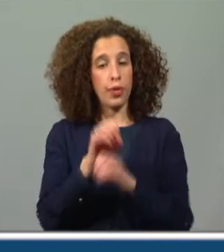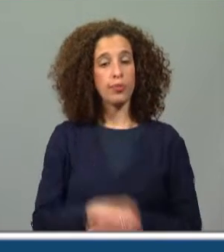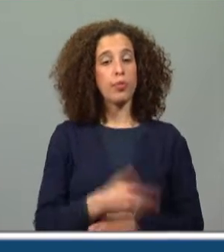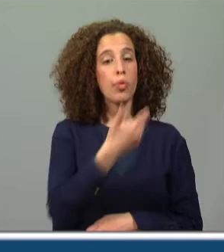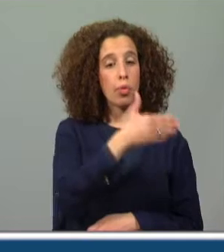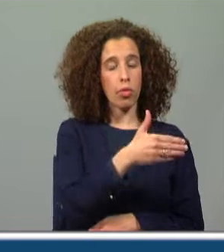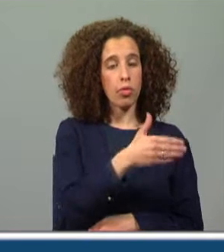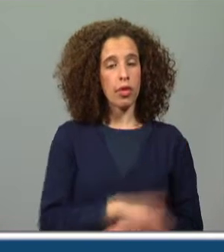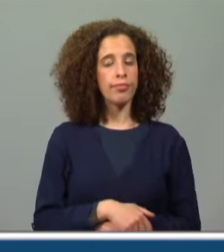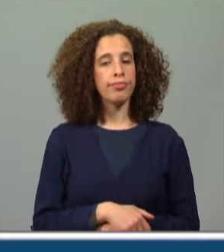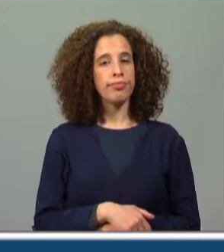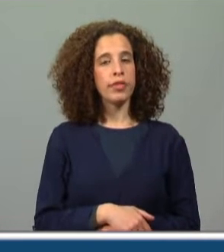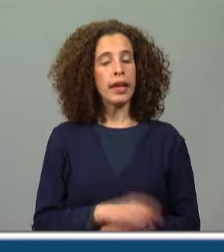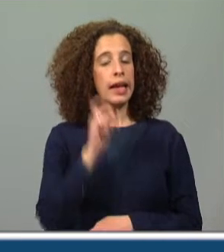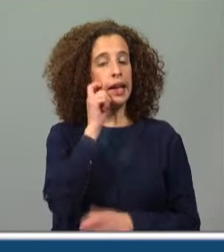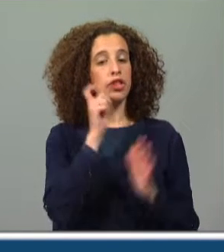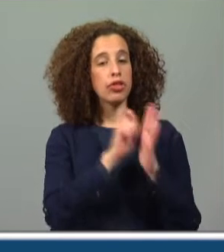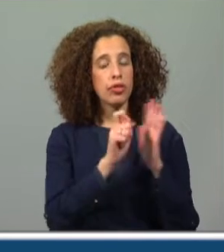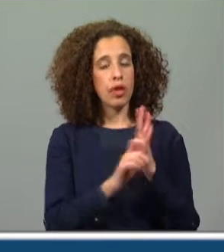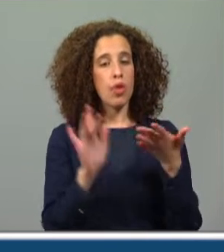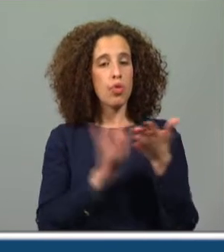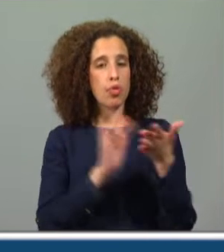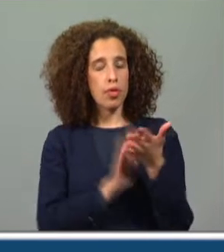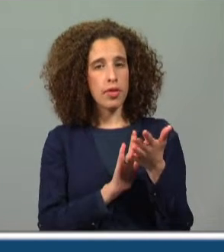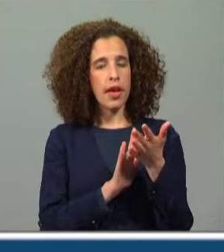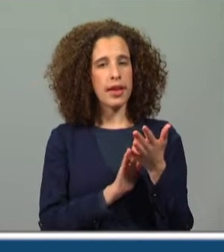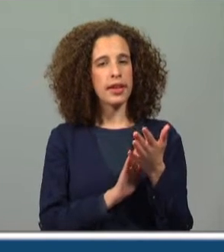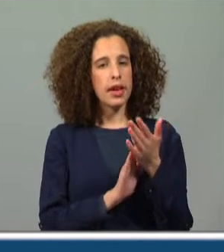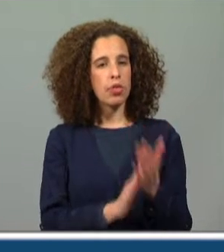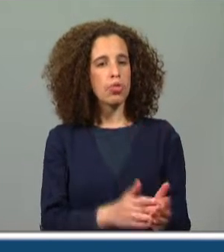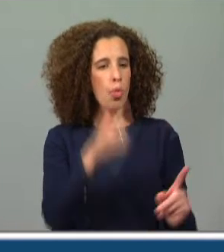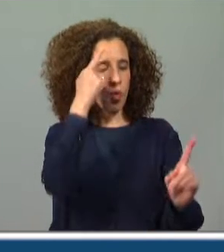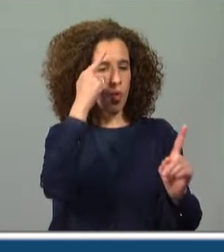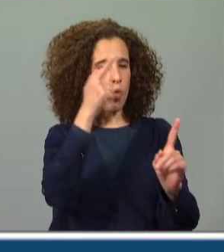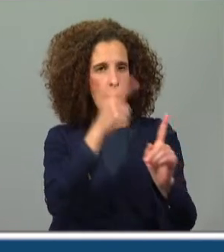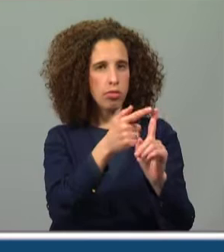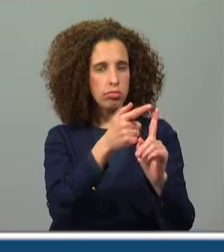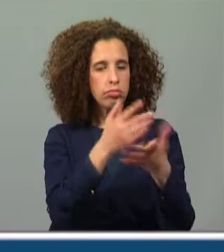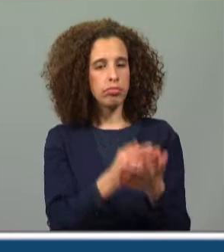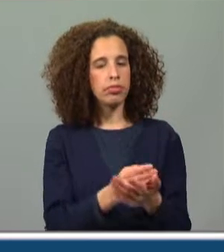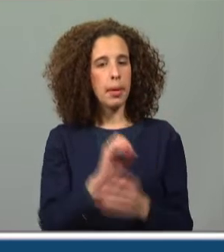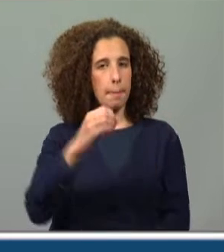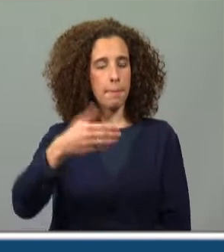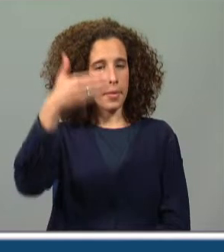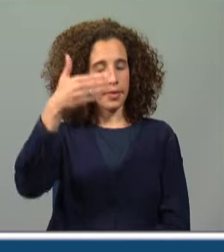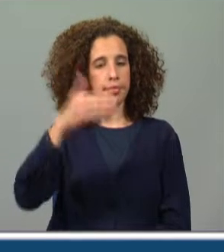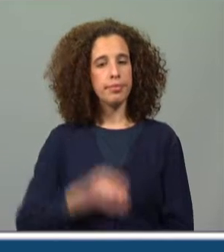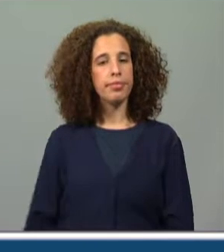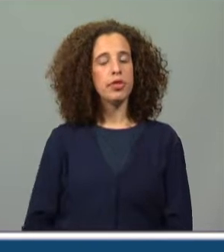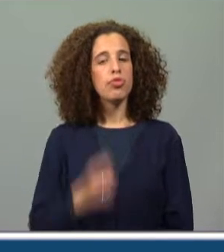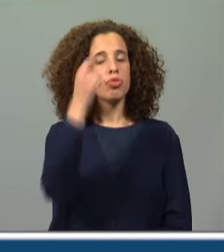o autor do livro que a peça Central o objeto Central deste conto e eu dizia 這本書的作者是核心這個故事的中心對象，我說